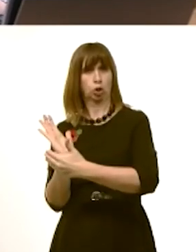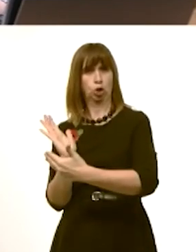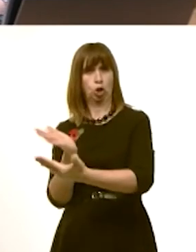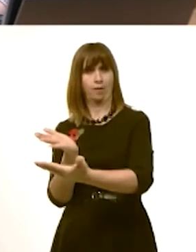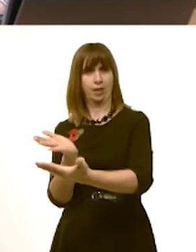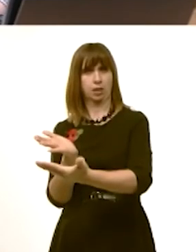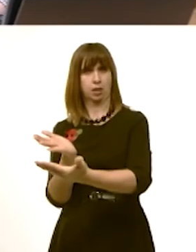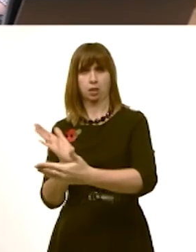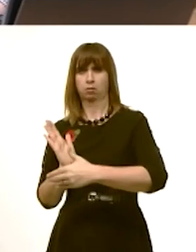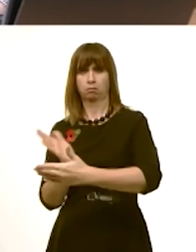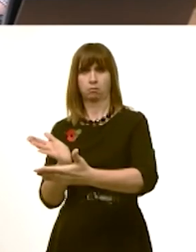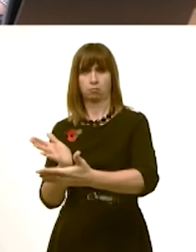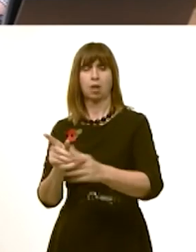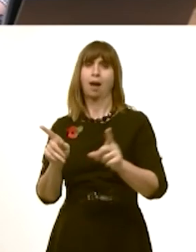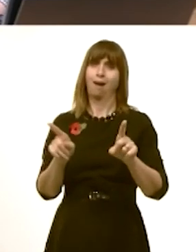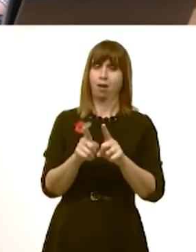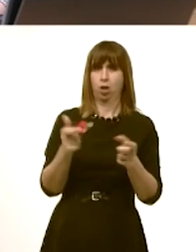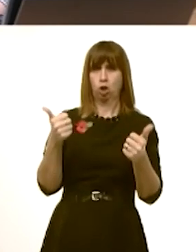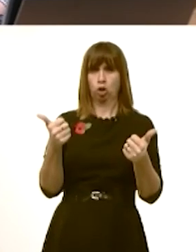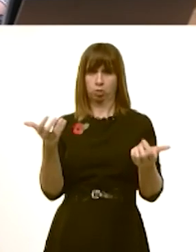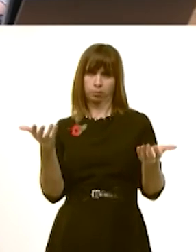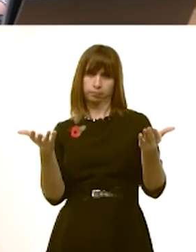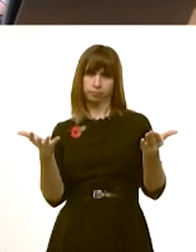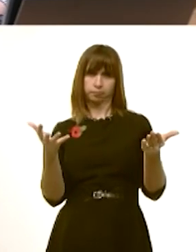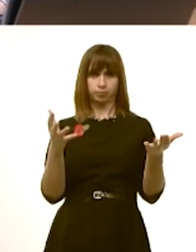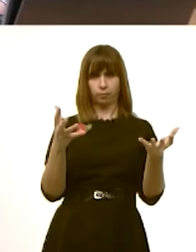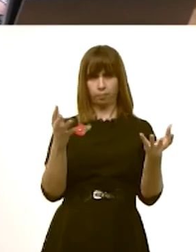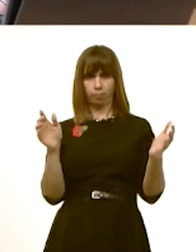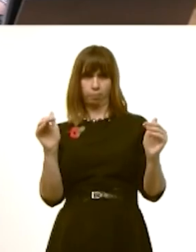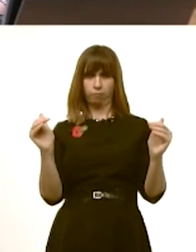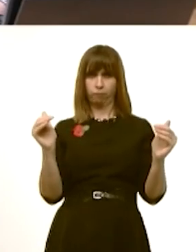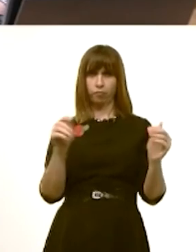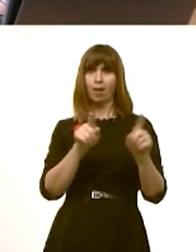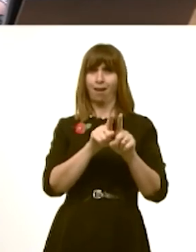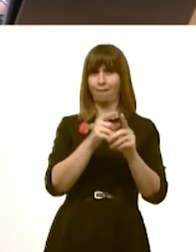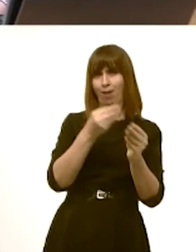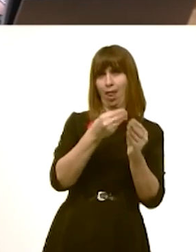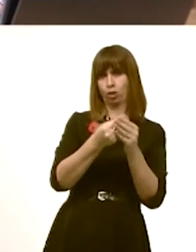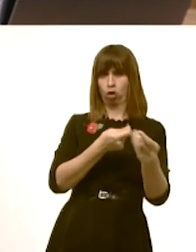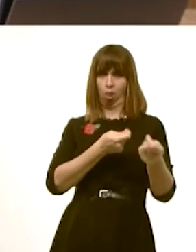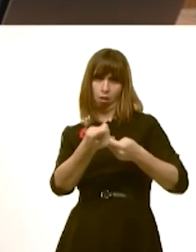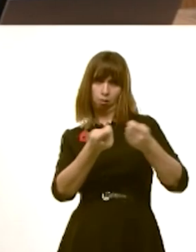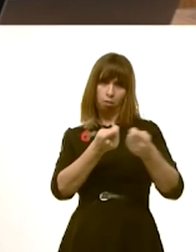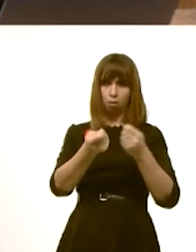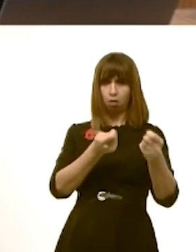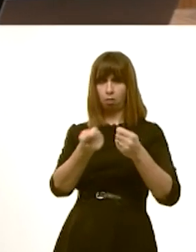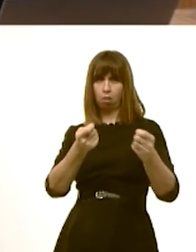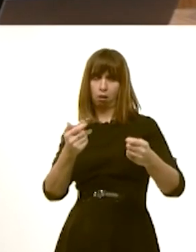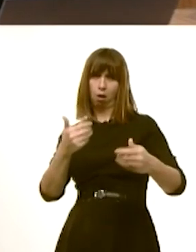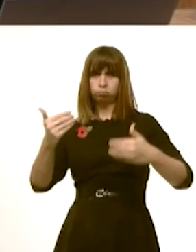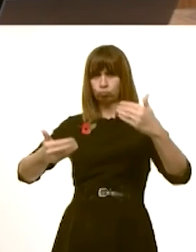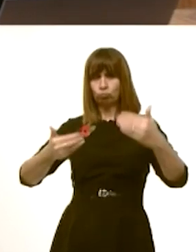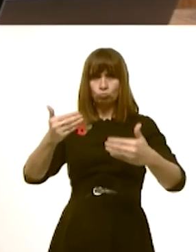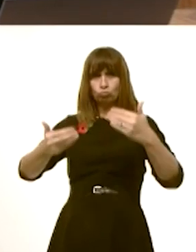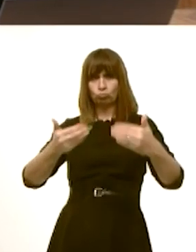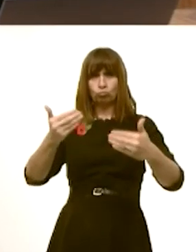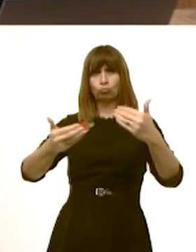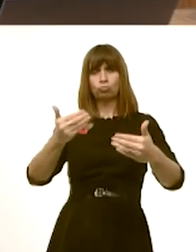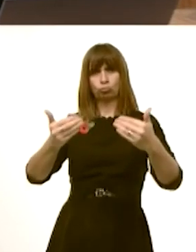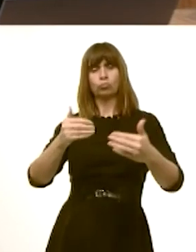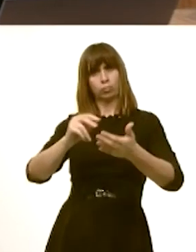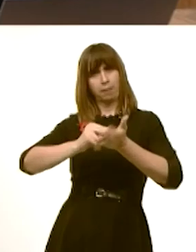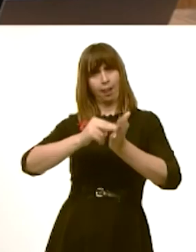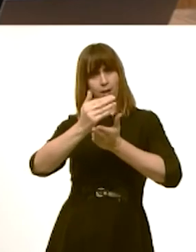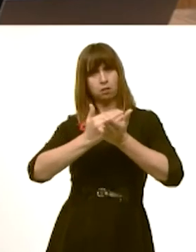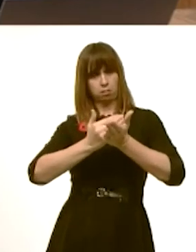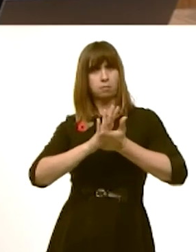Bydd hyn yn cael ei wneud fel rhan oír gweithredu sydd yn cael ei wneud o dan y mesurau arbennig.